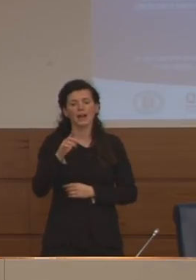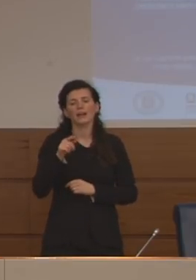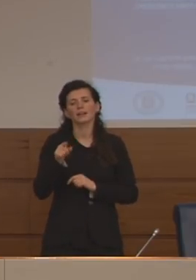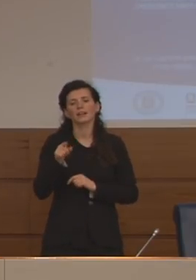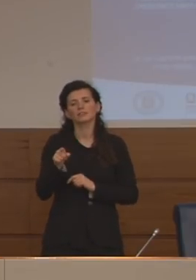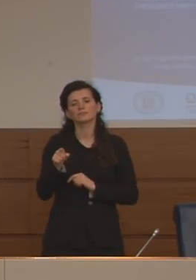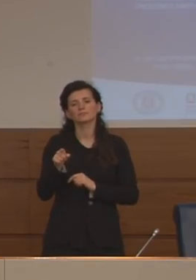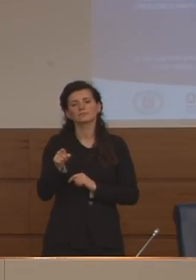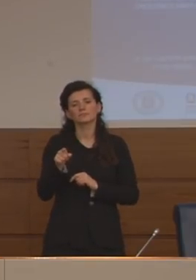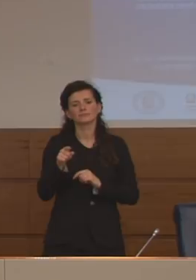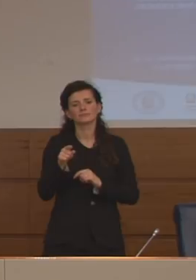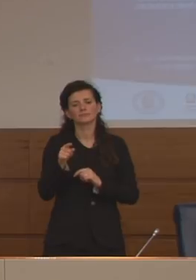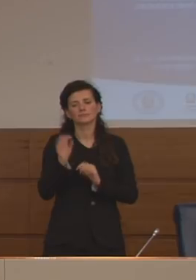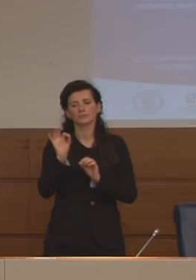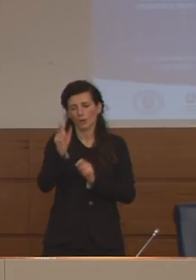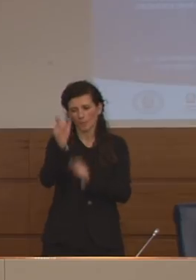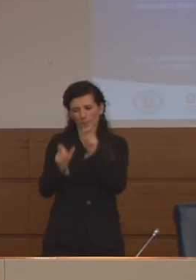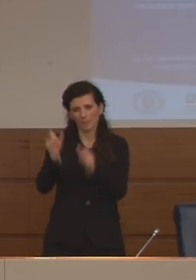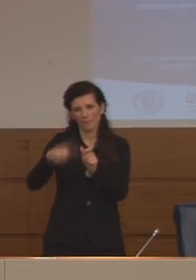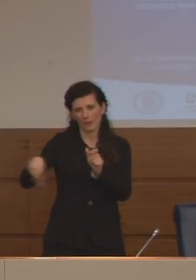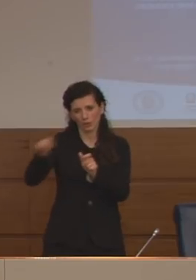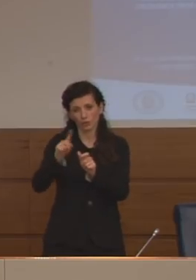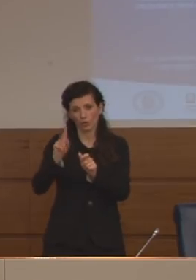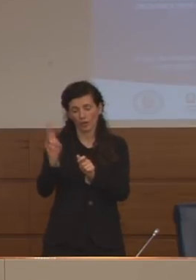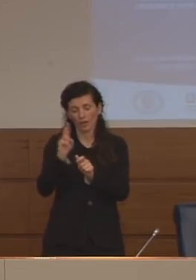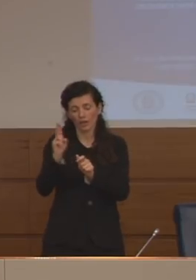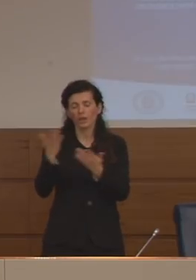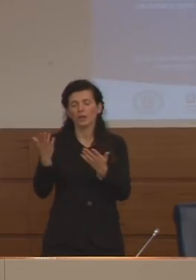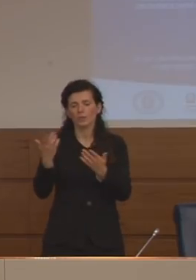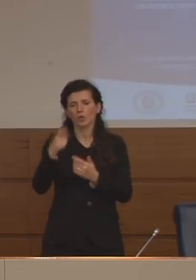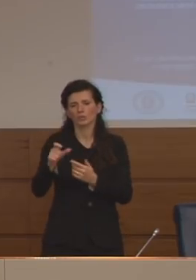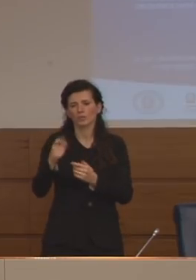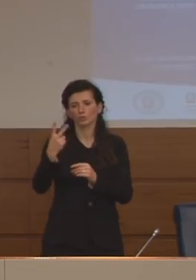contratto l'infezione due settimane fa. Quindi questo vuol dire che un po' tutto